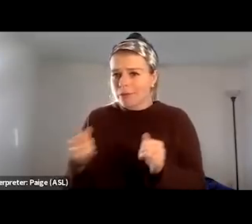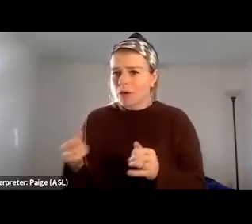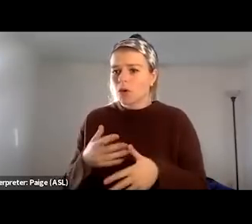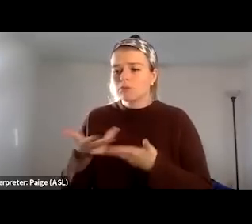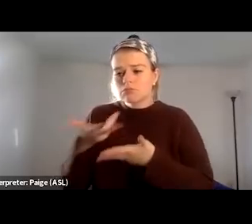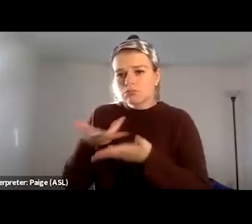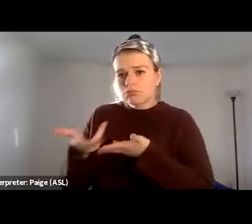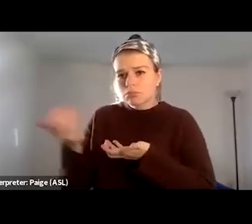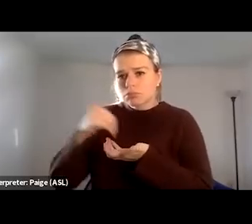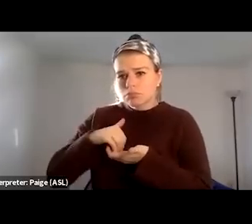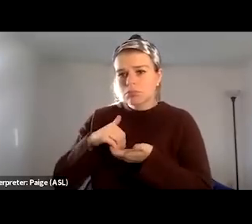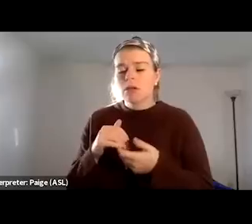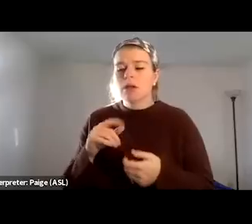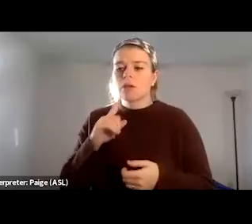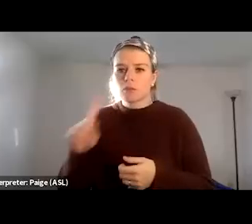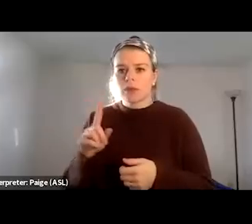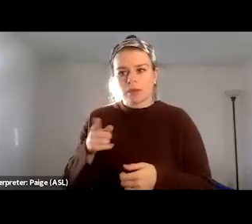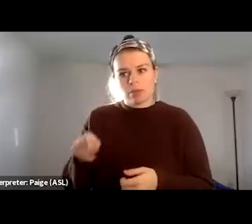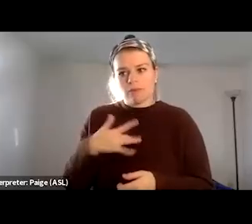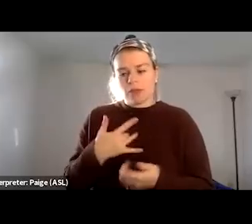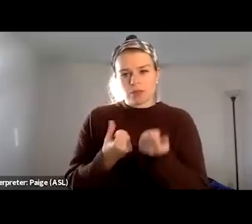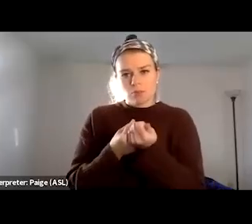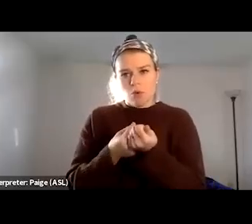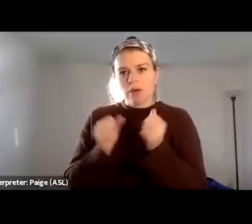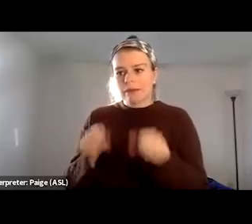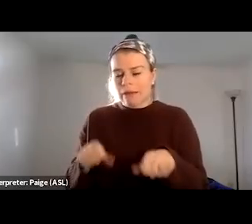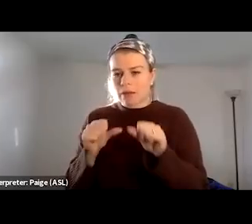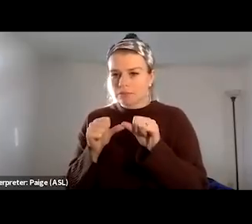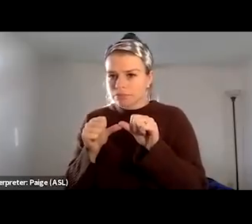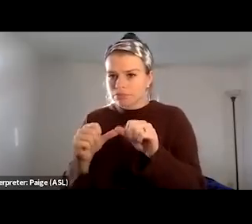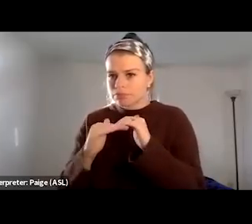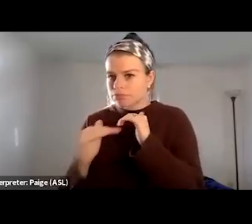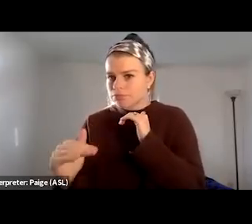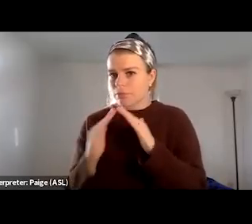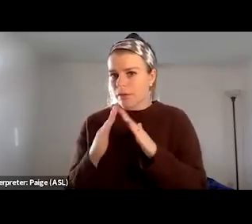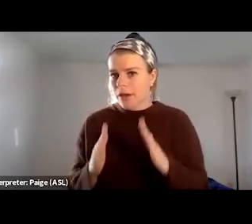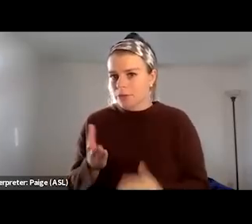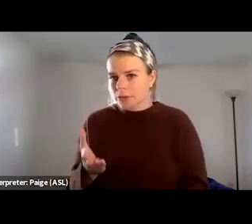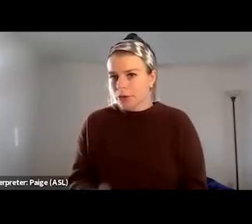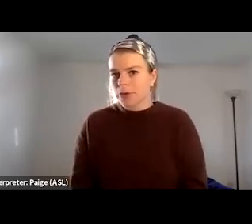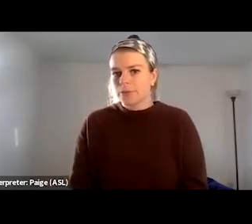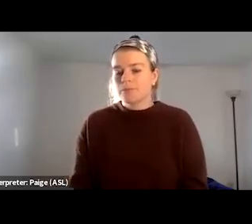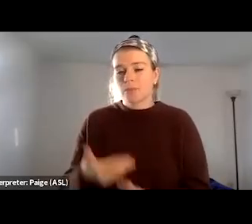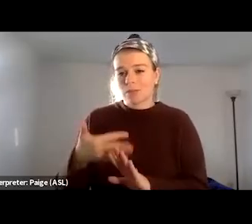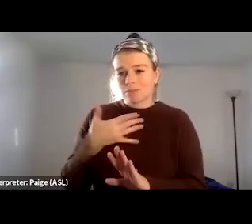para asegurarse de que las apoyan en la vivienda y que puedan permanecer en una vivienda estable. Individuos que estaban sin hogar en viviendas de apoyo